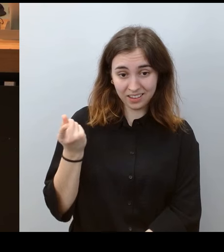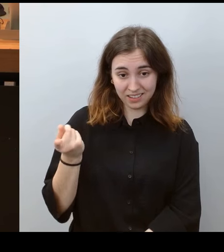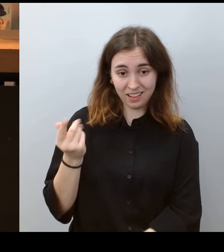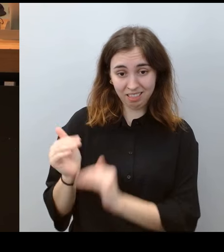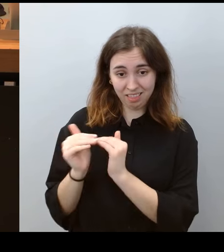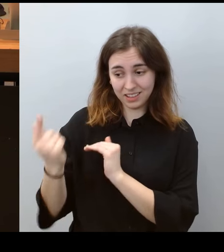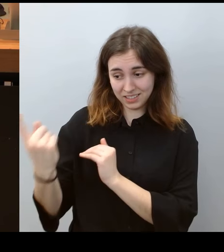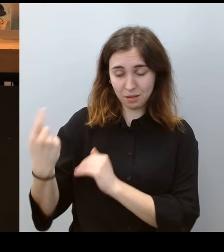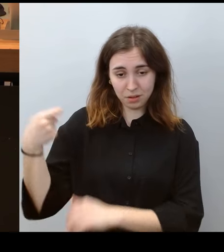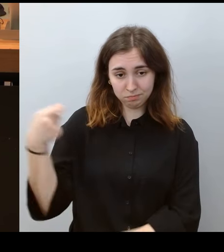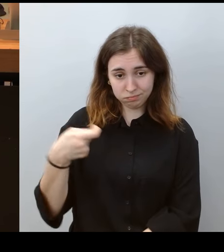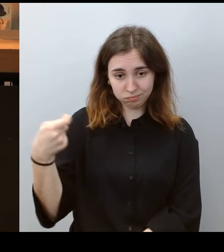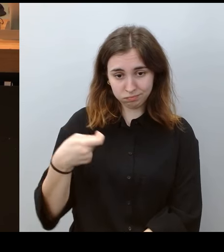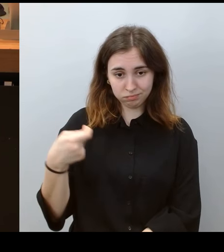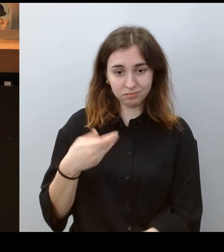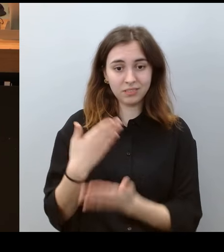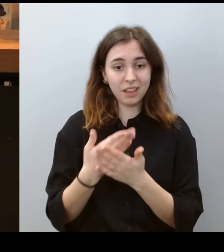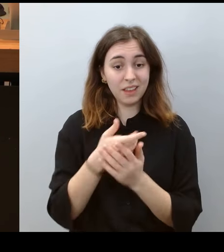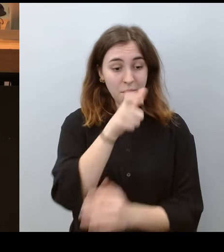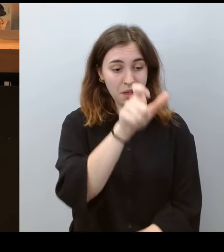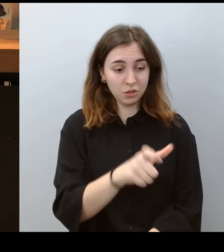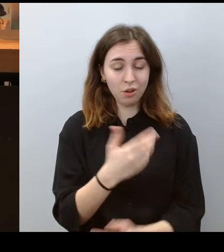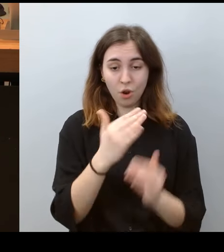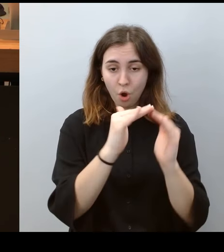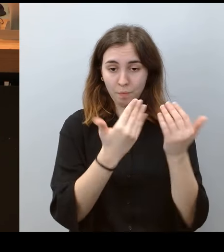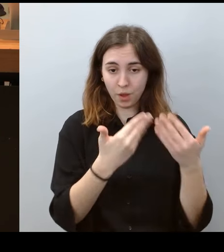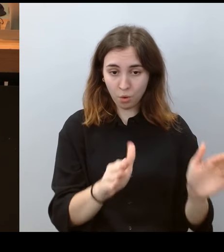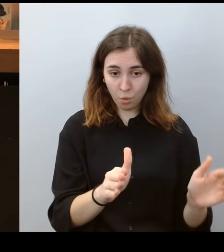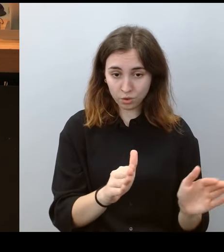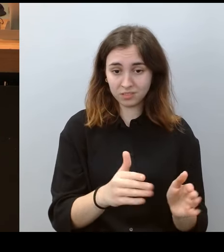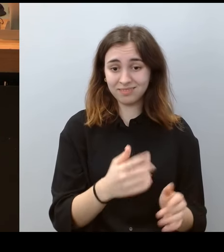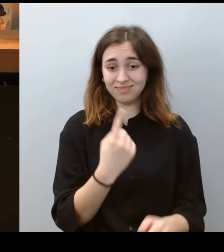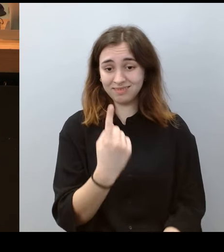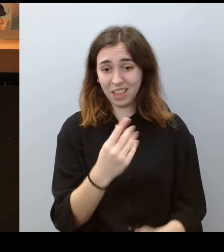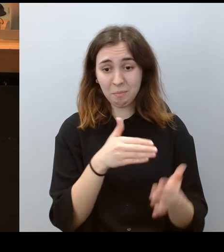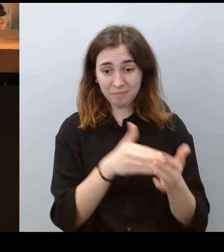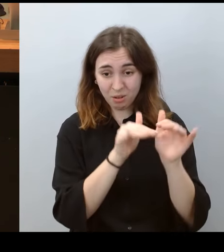Behinderung und Pflegebedarf in besonderem Maße berücksichtigt werden.